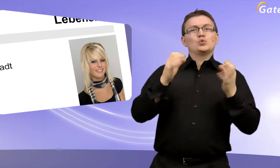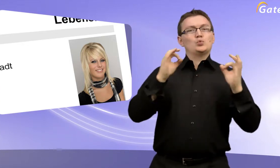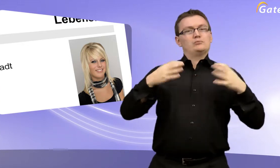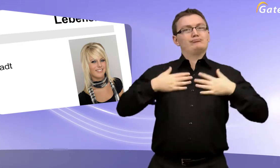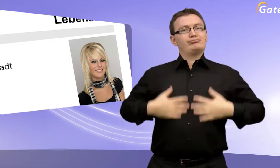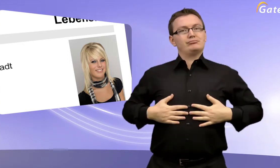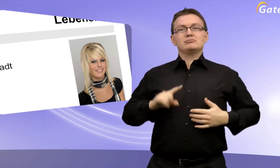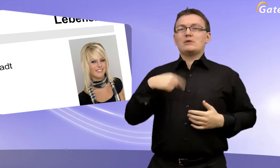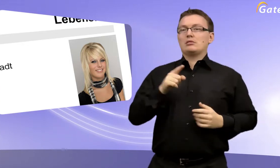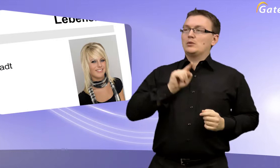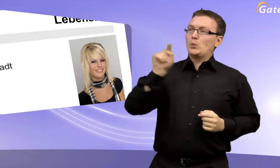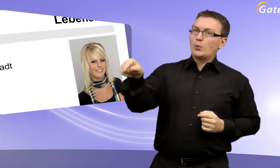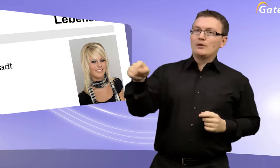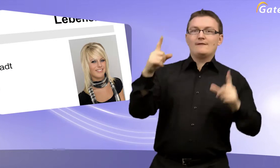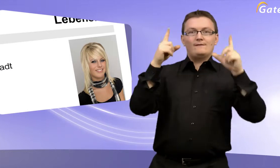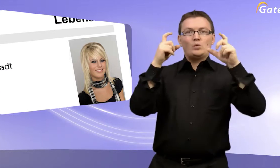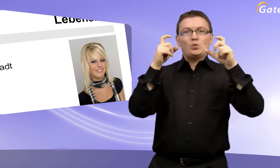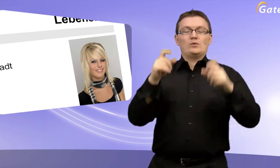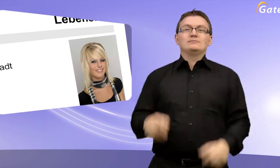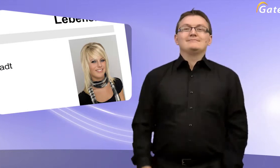an dem Sie sich wohlfühlen.